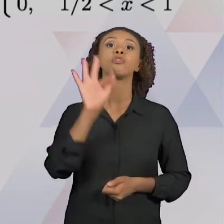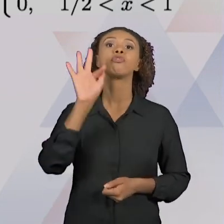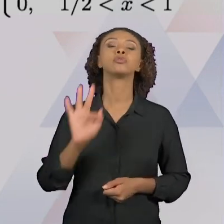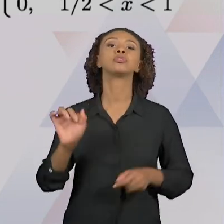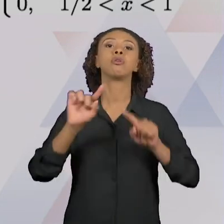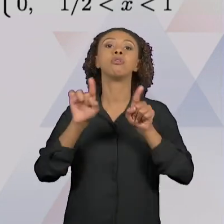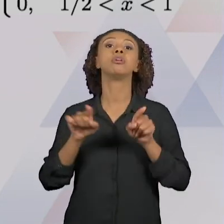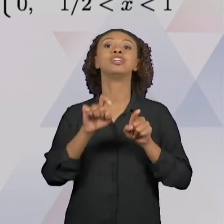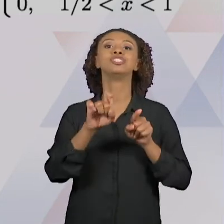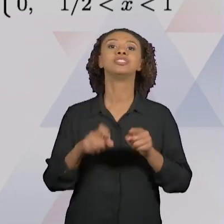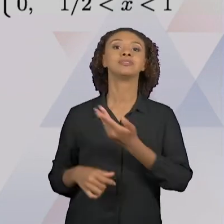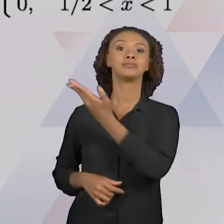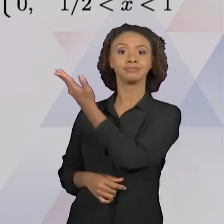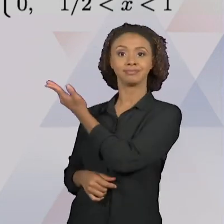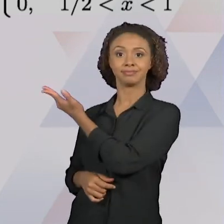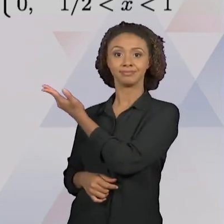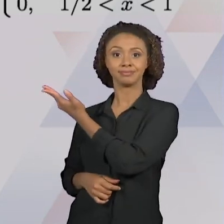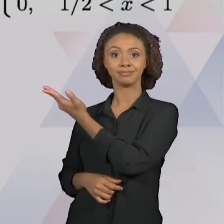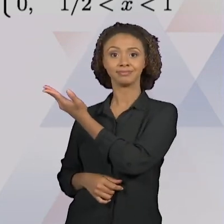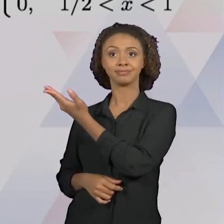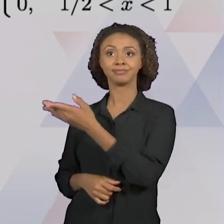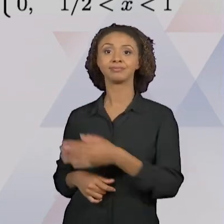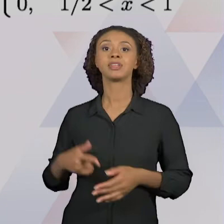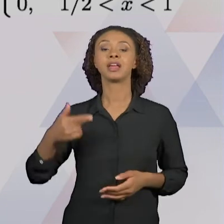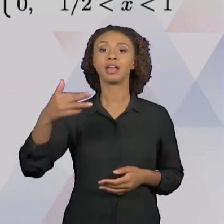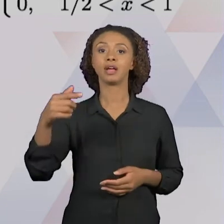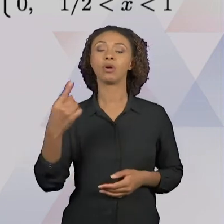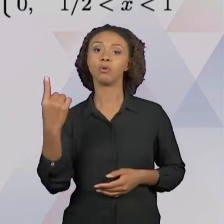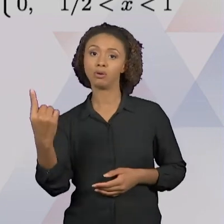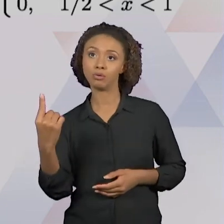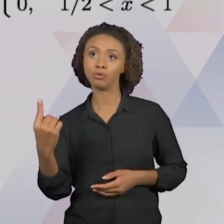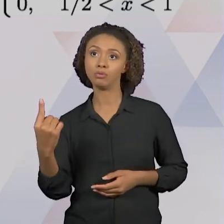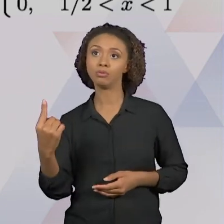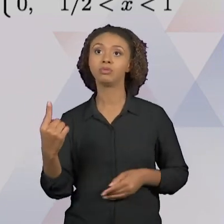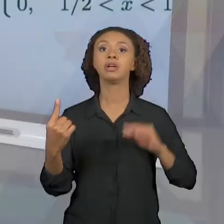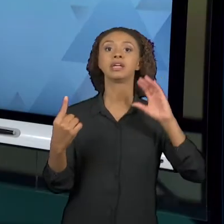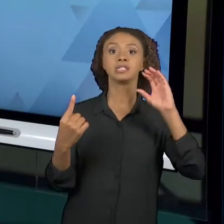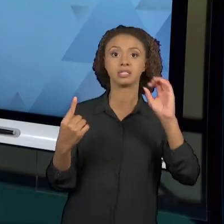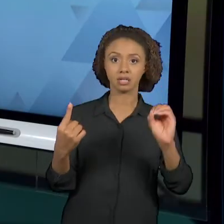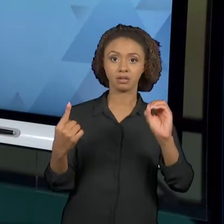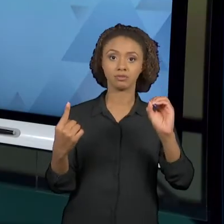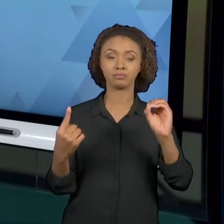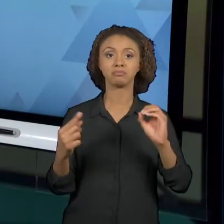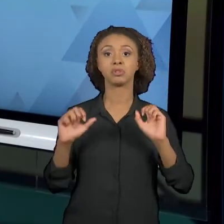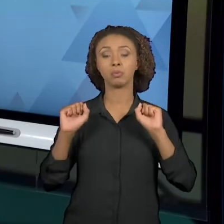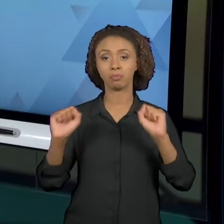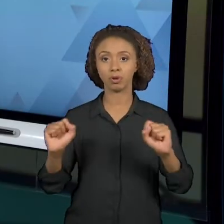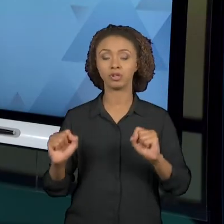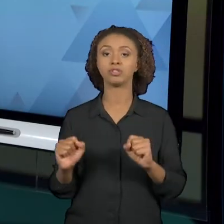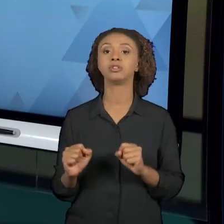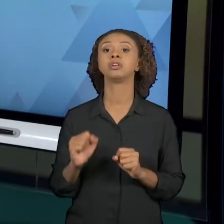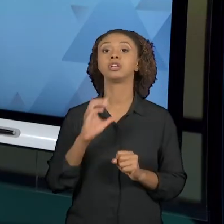A UM EM UM PEDAÇO E ZERO NO OUTRO PEDAÇO. ENTÃO ELA VAI DE ZERO A MEIO E DEPOIS DE MEIO A UM.